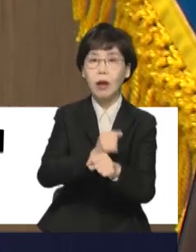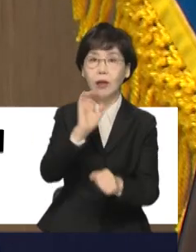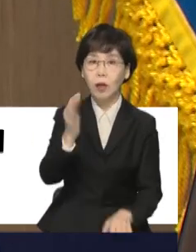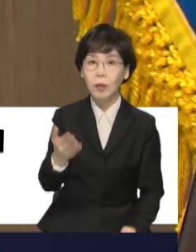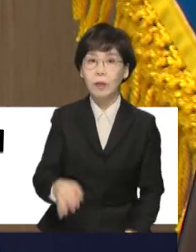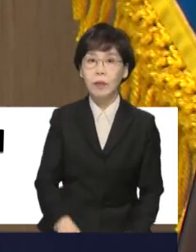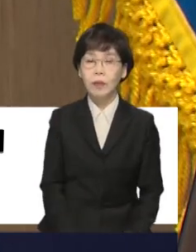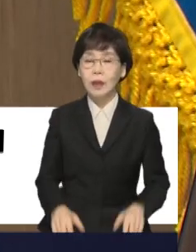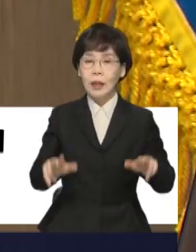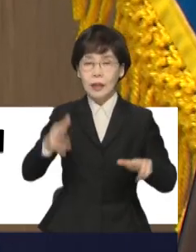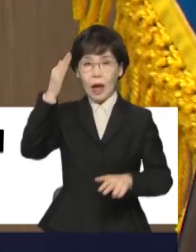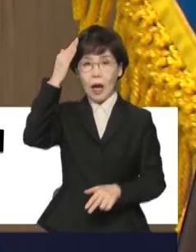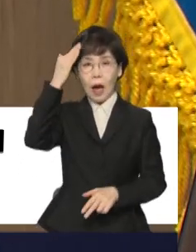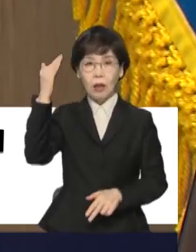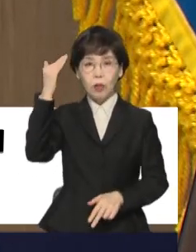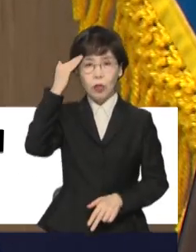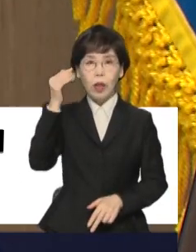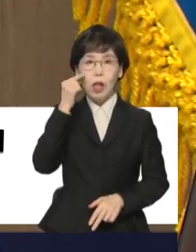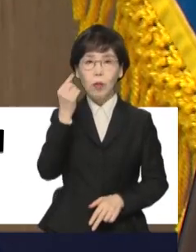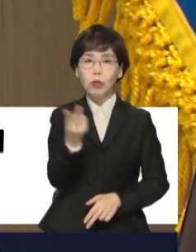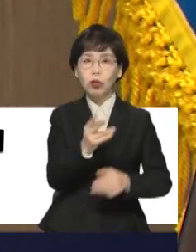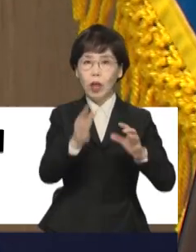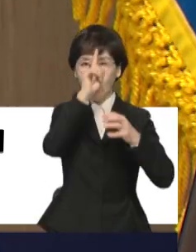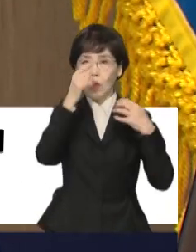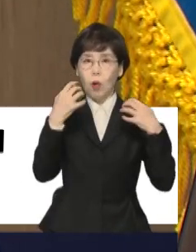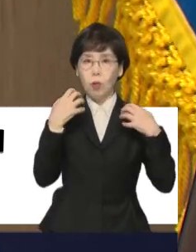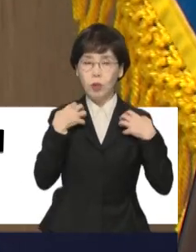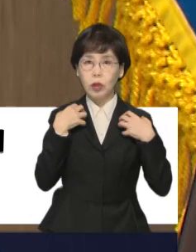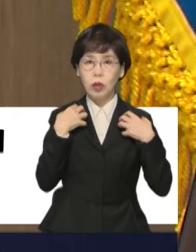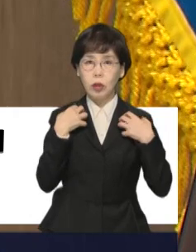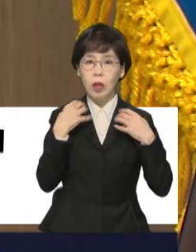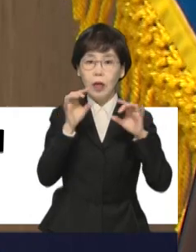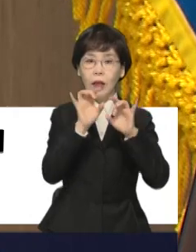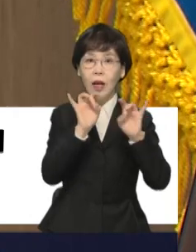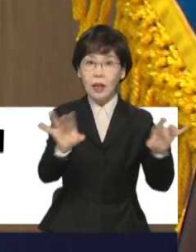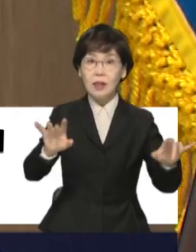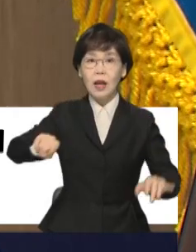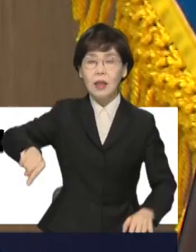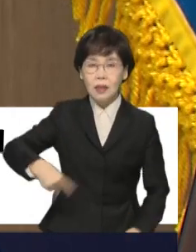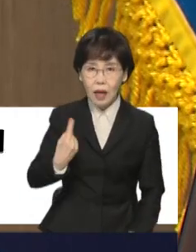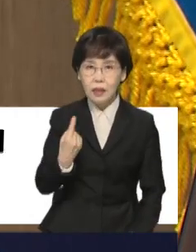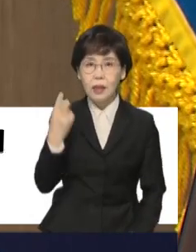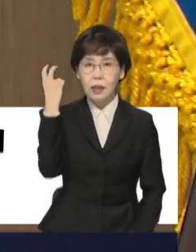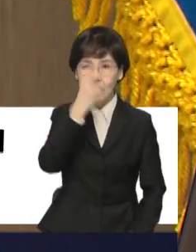이제 한일 양국 정부는 각자 자신을 돌아보면서 한일 관계의 정상화와 발전을